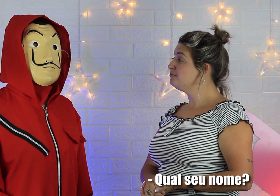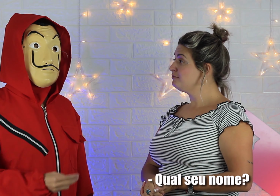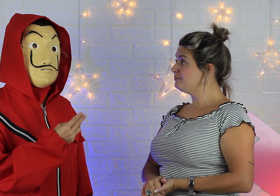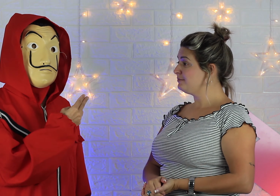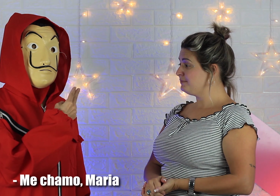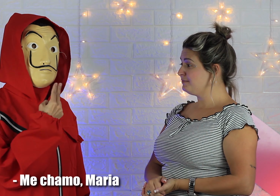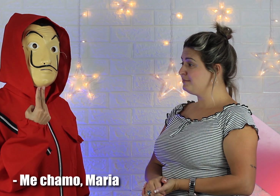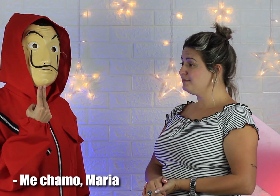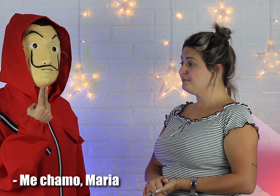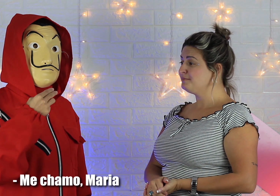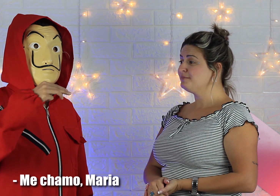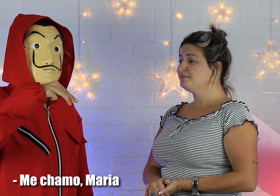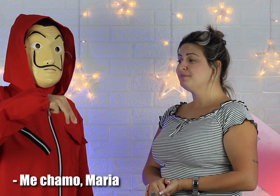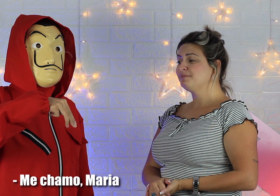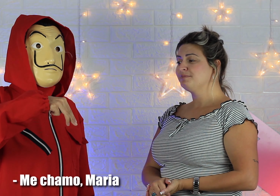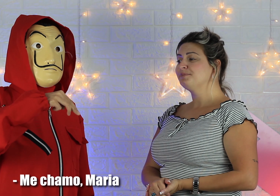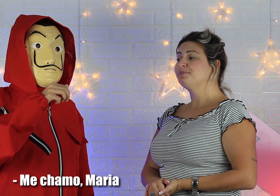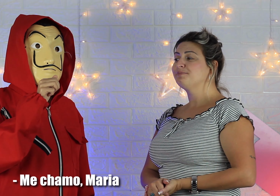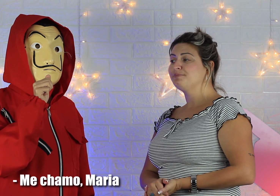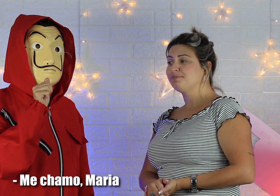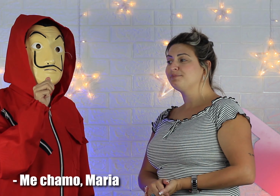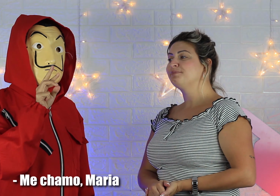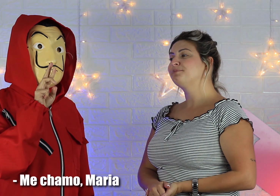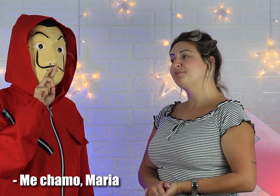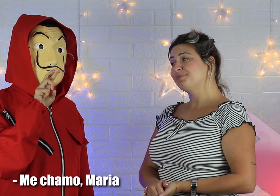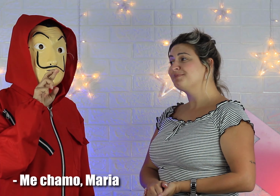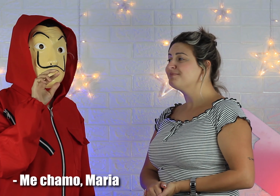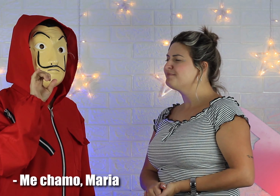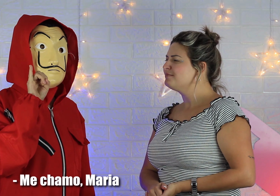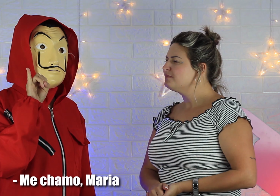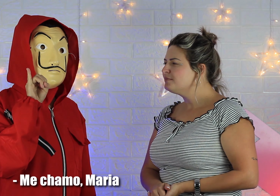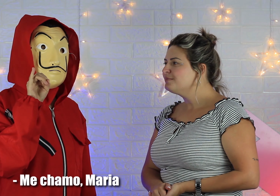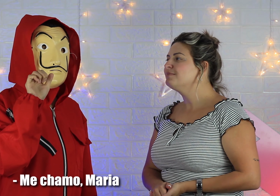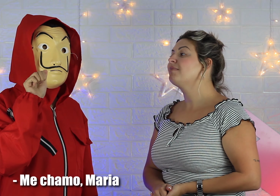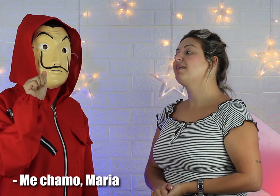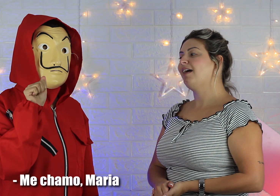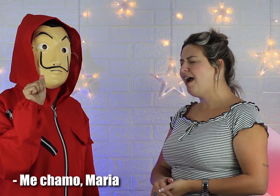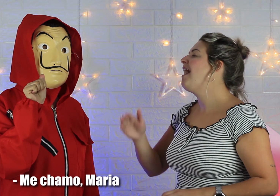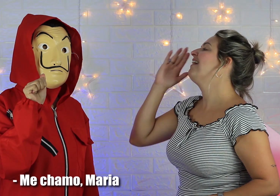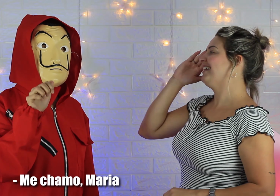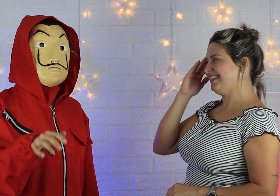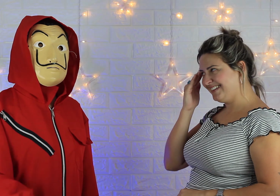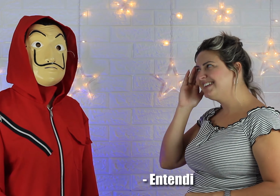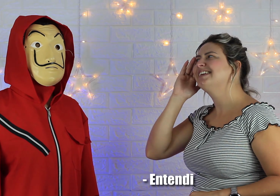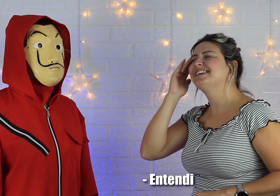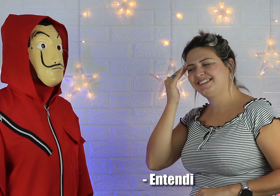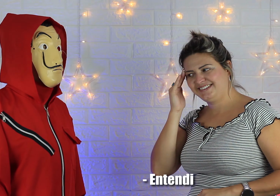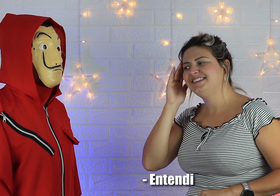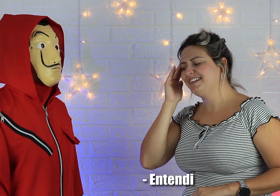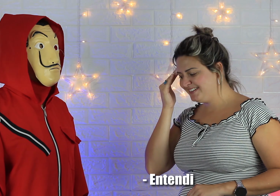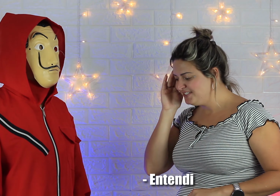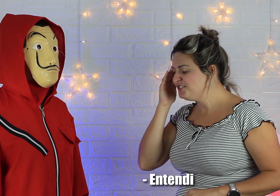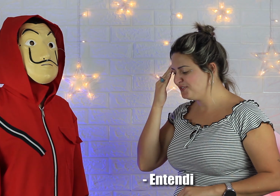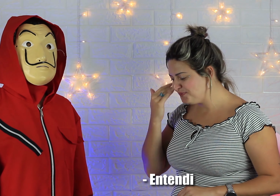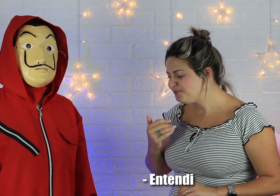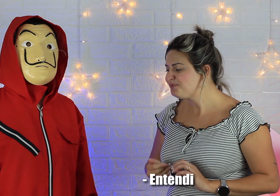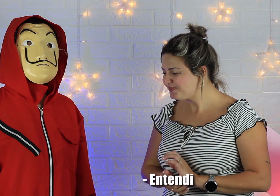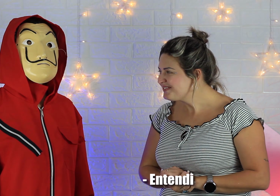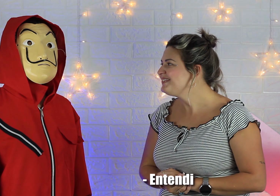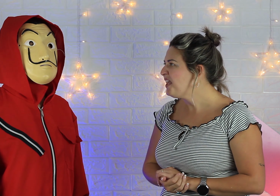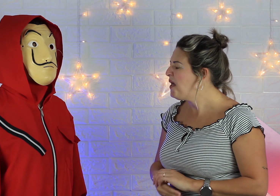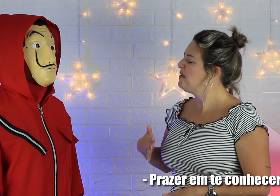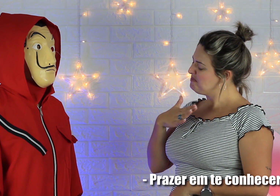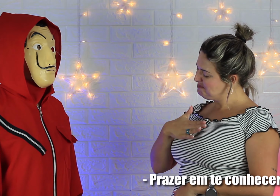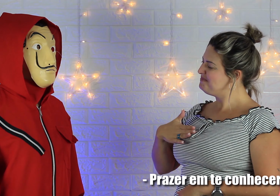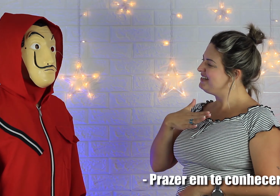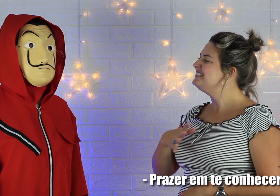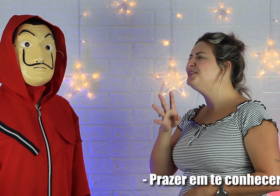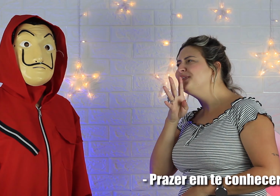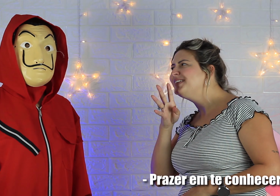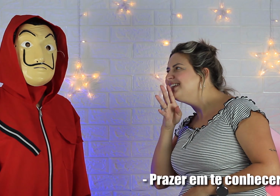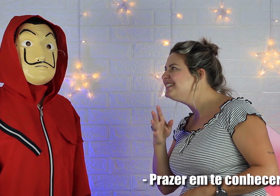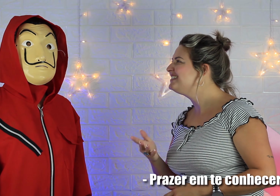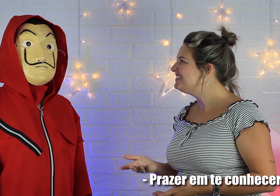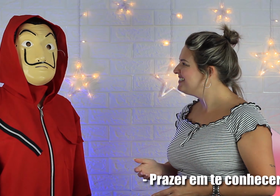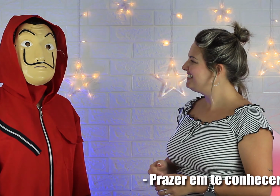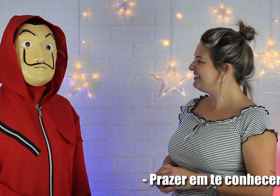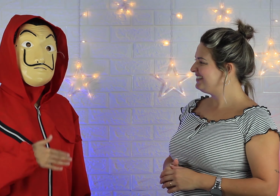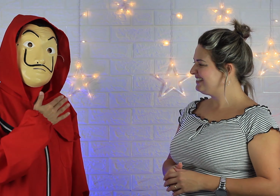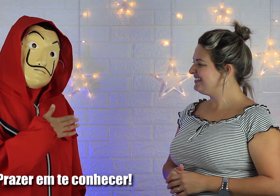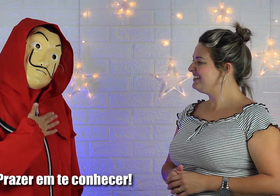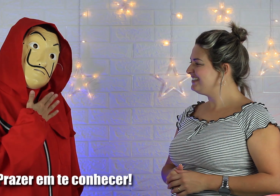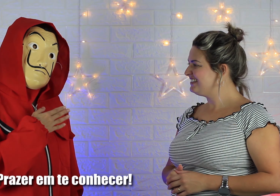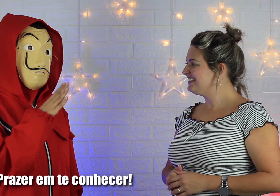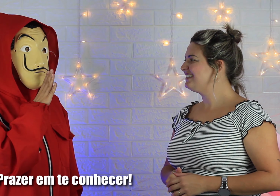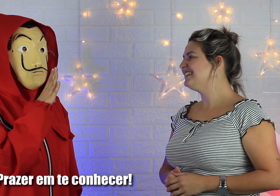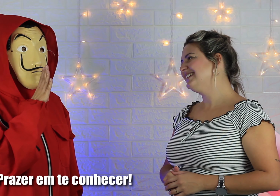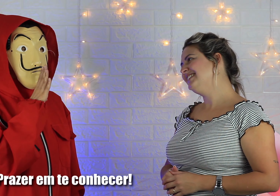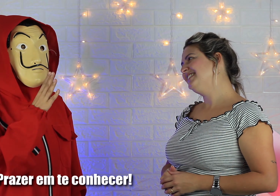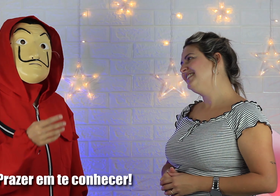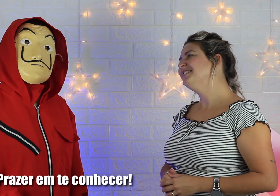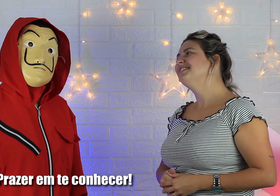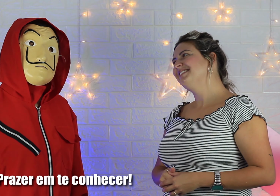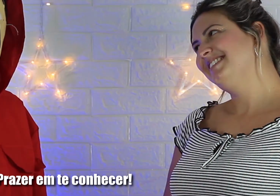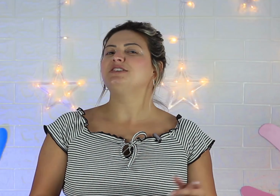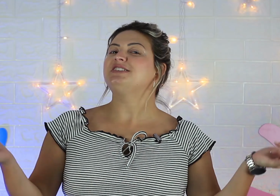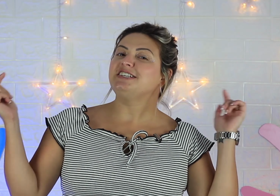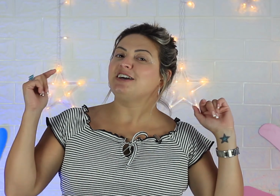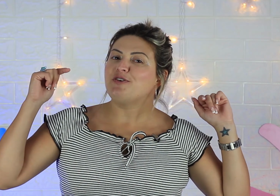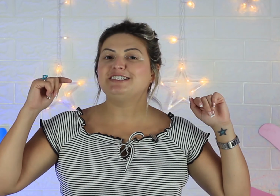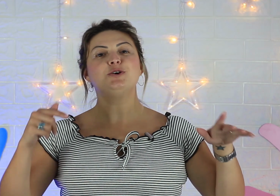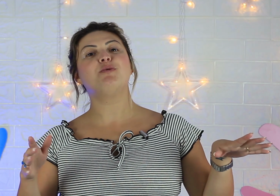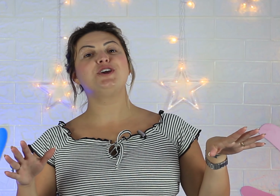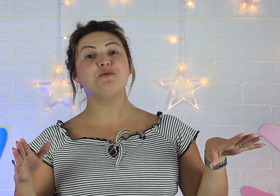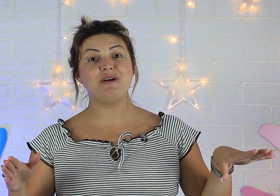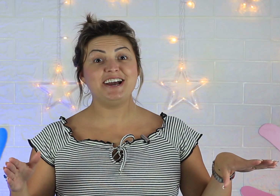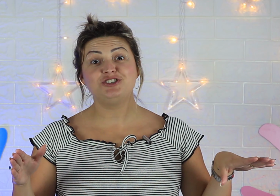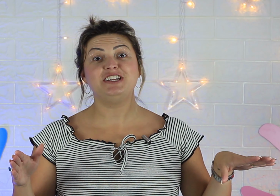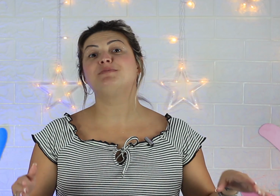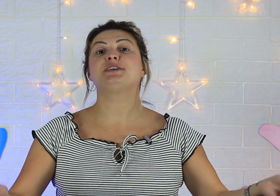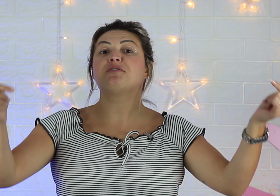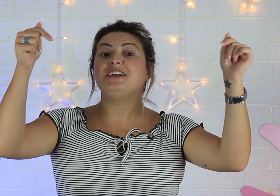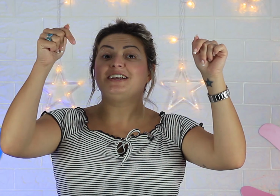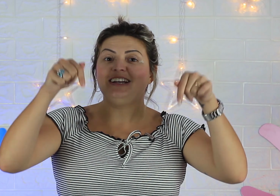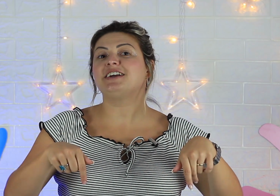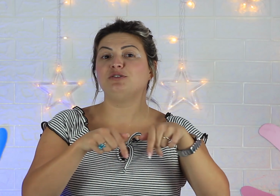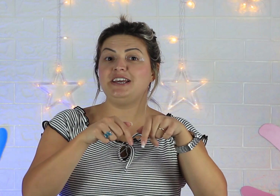por favor também se você quiser conhecer um pouquinho mais de libras Aproveita e clica